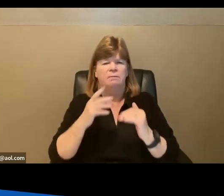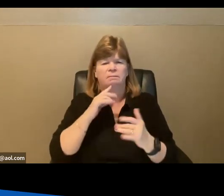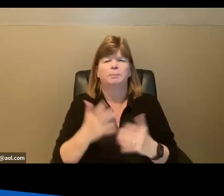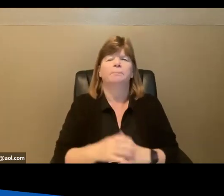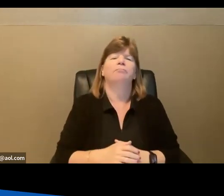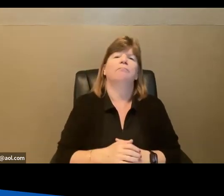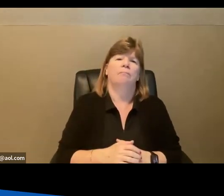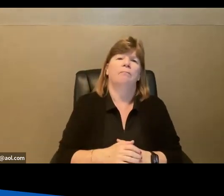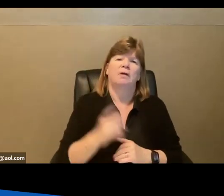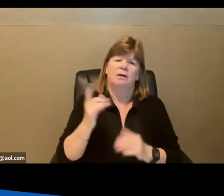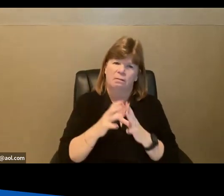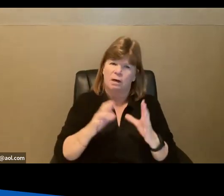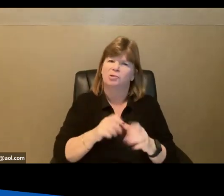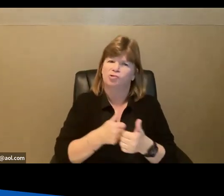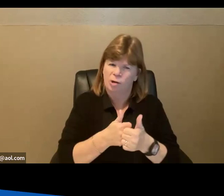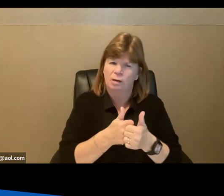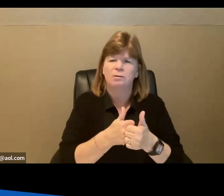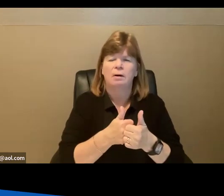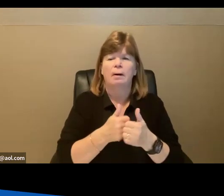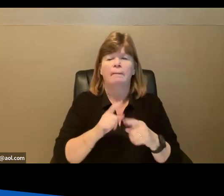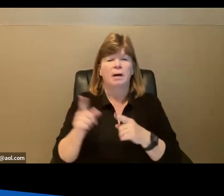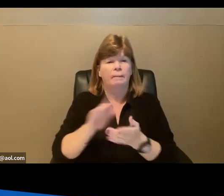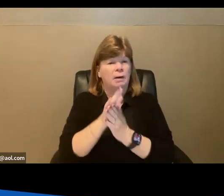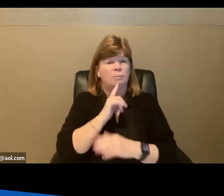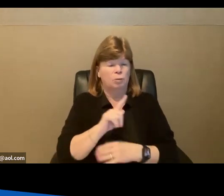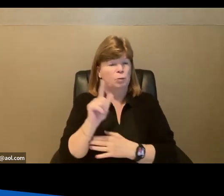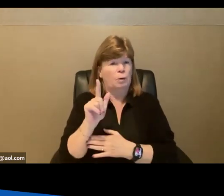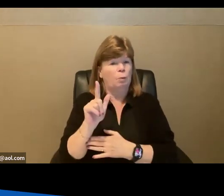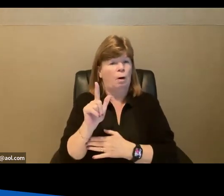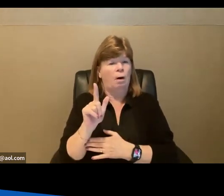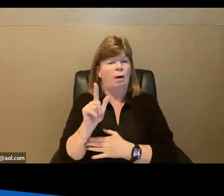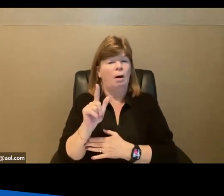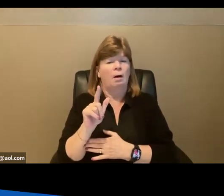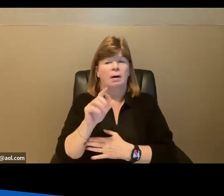Tuvo muchos desafíos en la vida. Pero cuando tenía 21 años, que cuando vives hasta los 88, es hace bastante